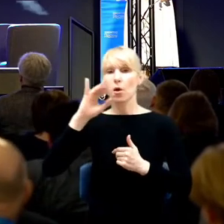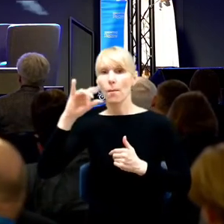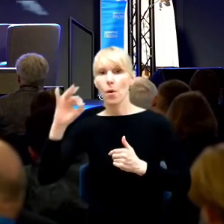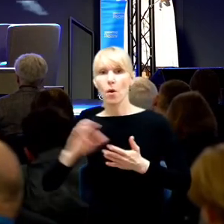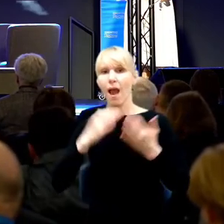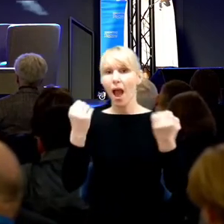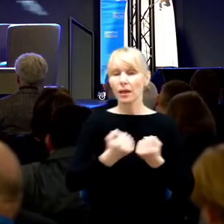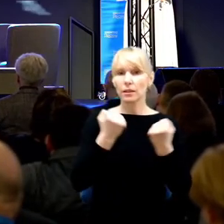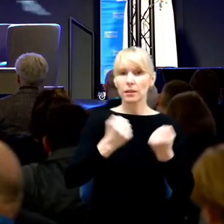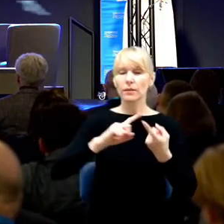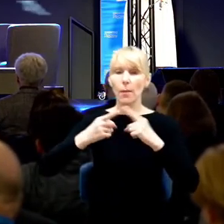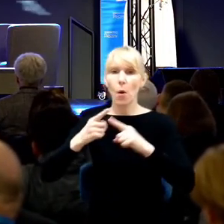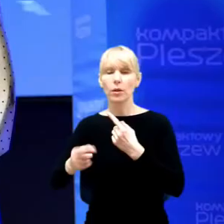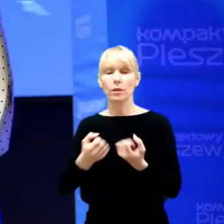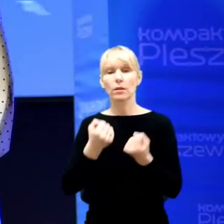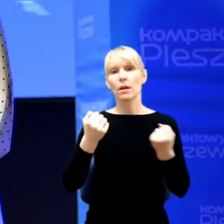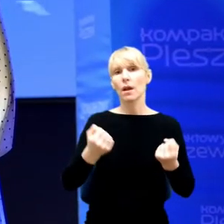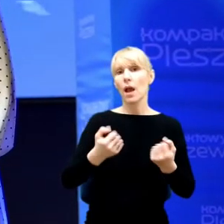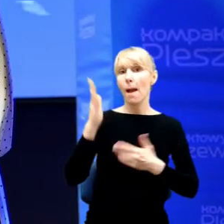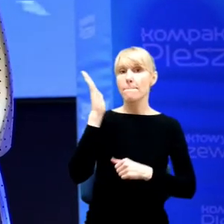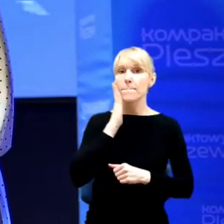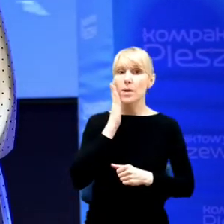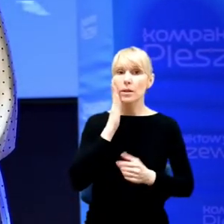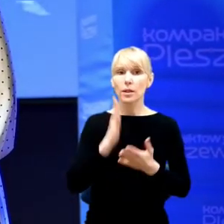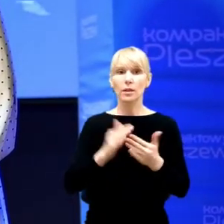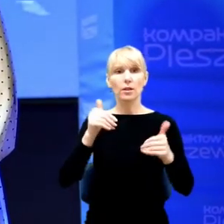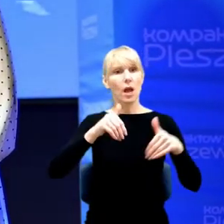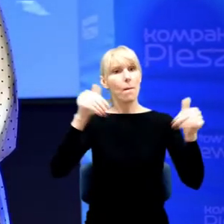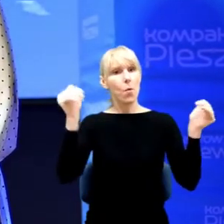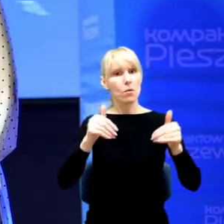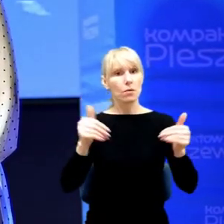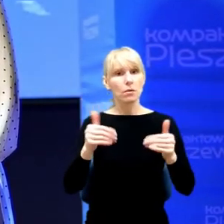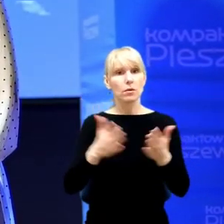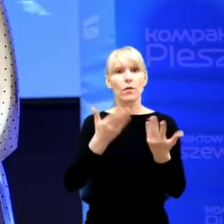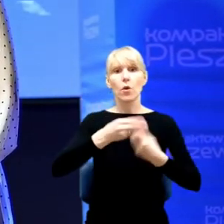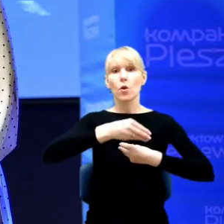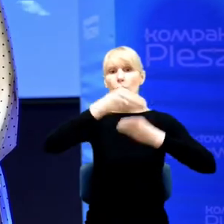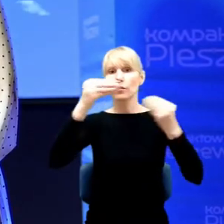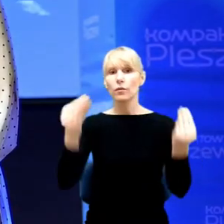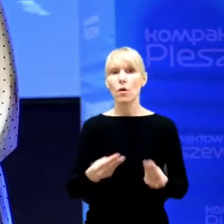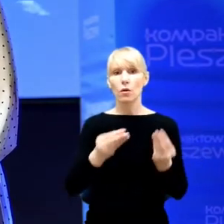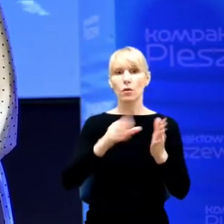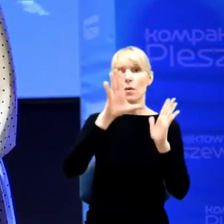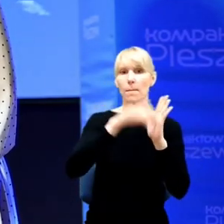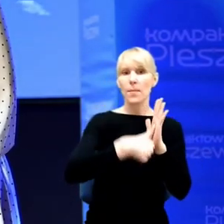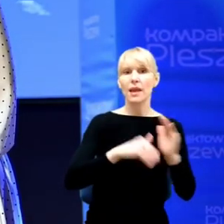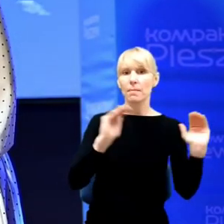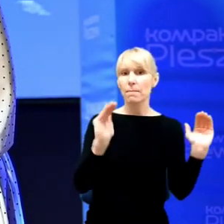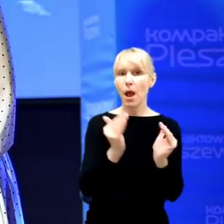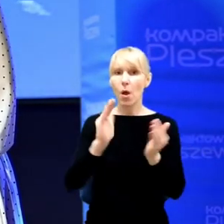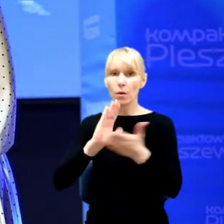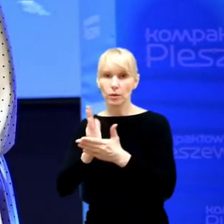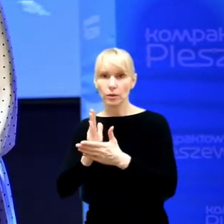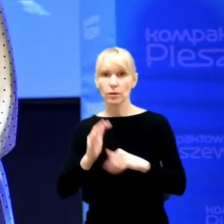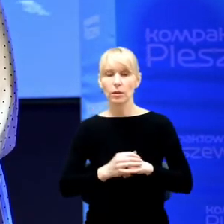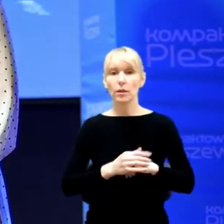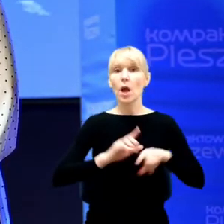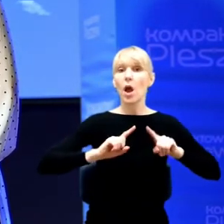jako szansa na rozwój miast małych i średnich". Konferencja organizowana jest przez miasto i gminę Pleszew